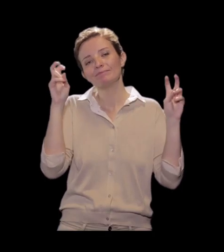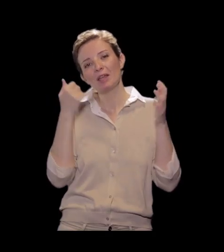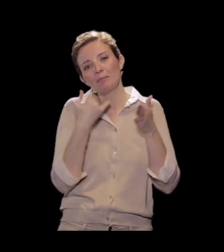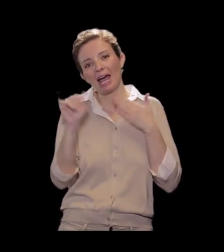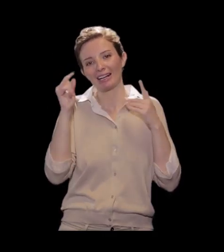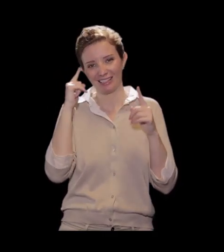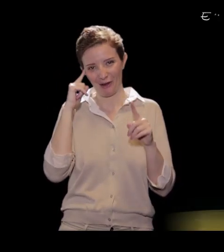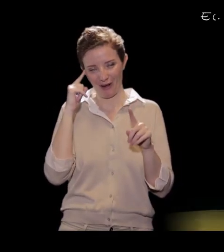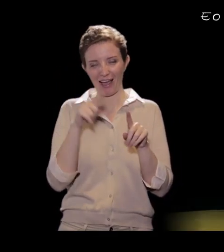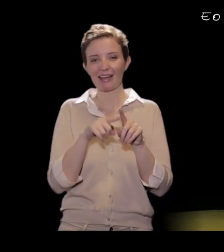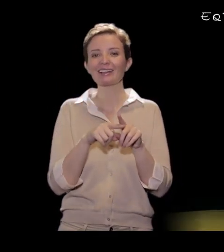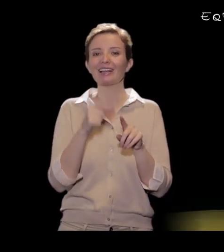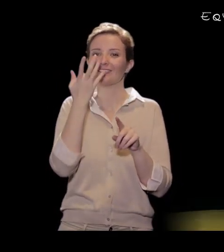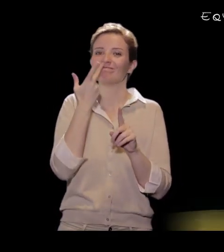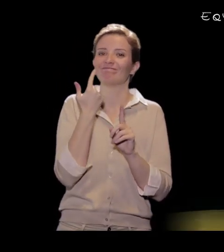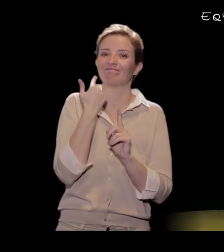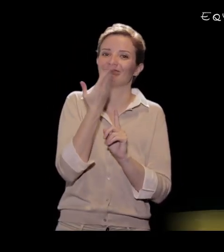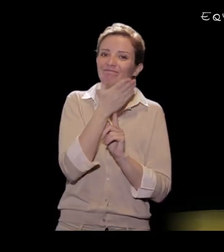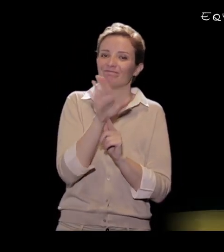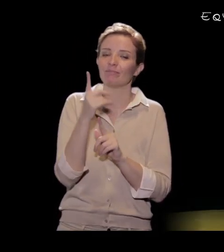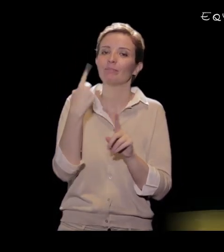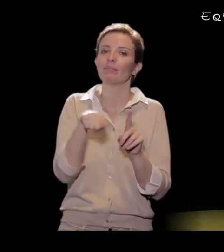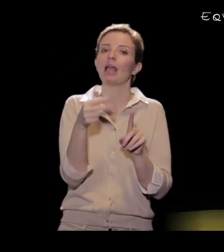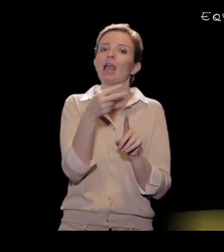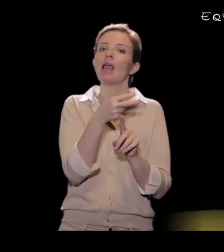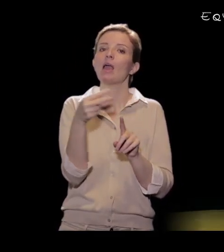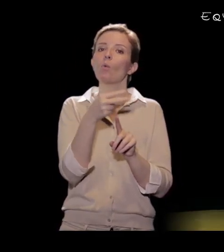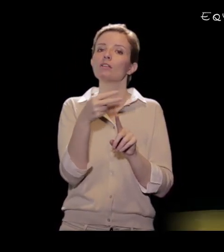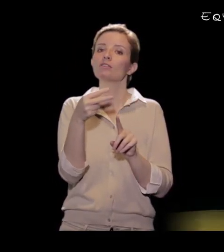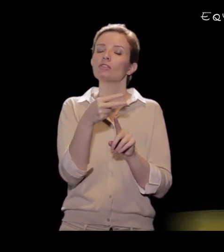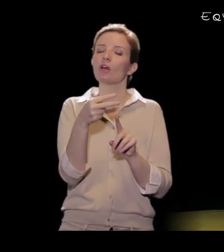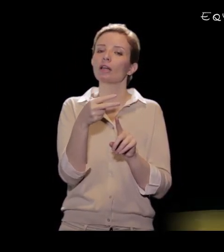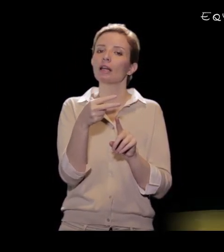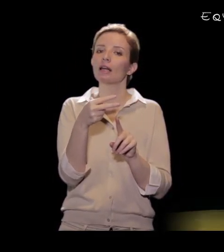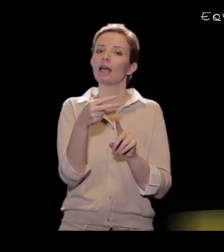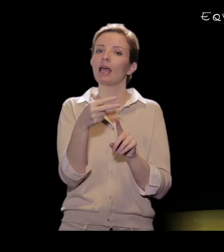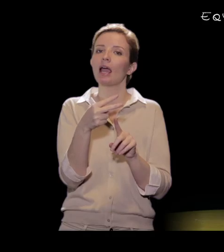è quella relativa alle equazioni reciproche.